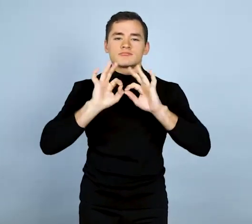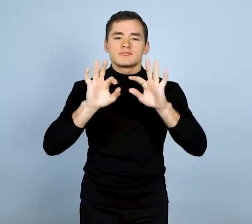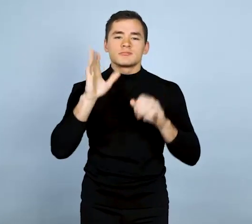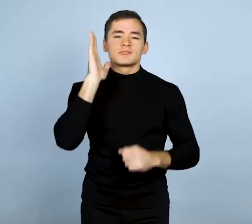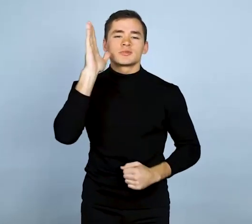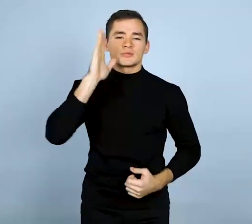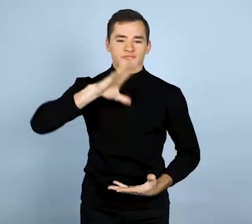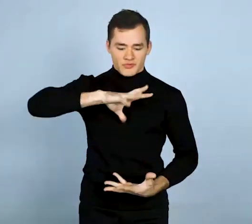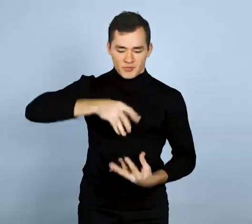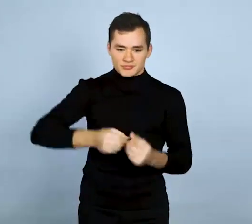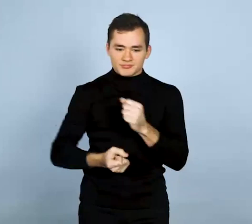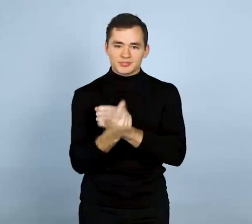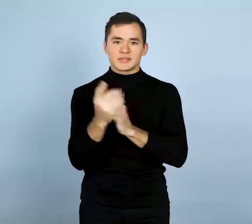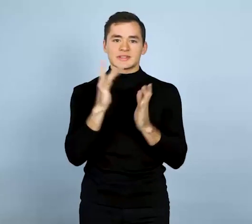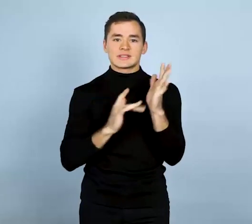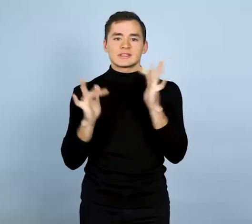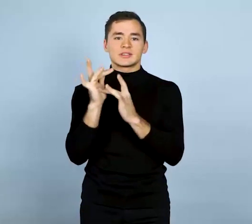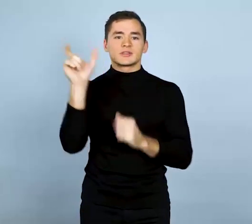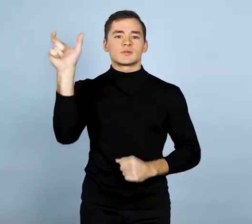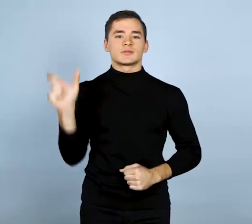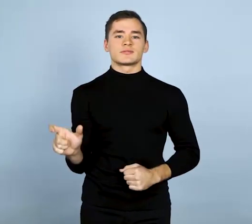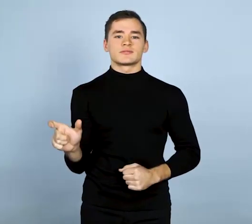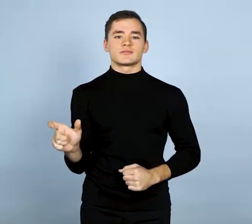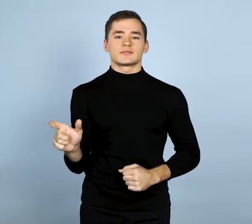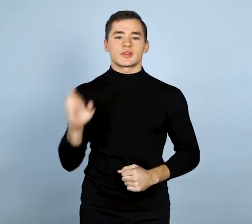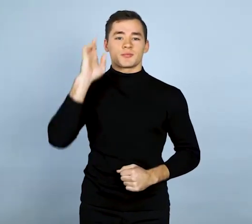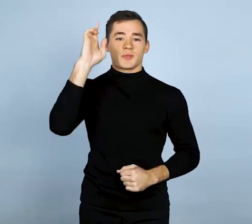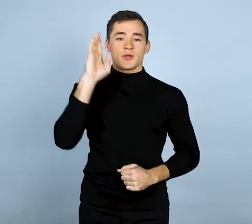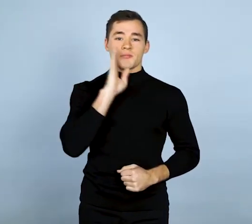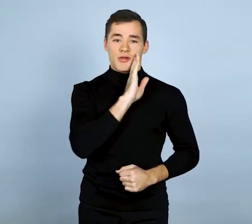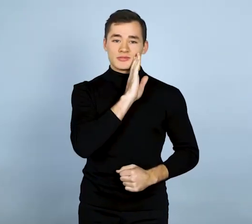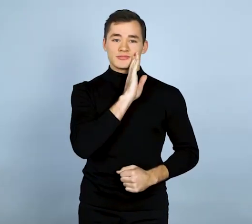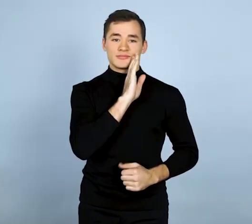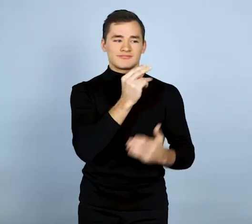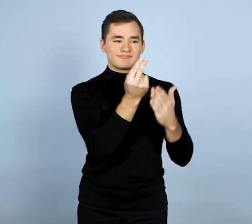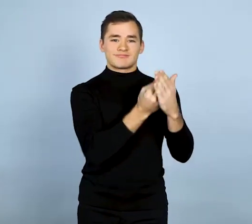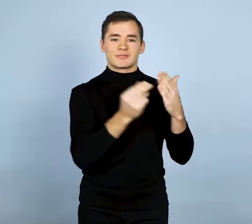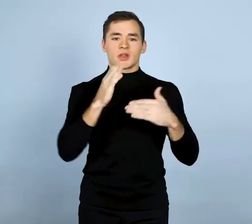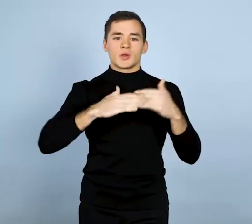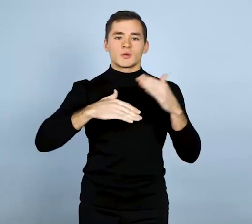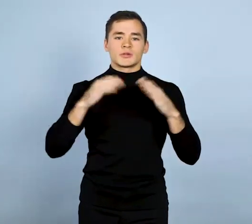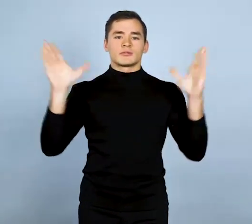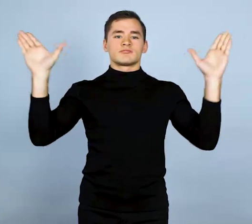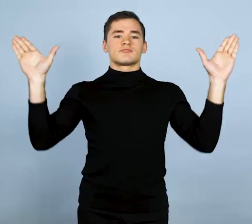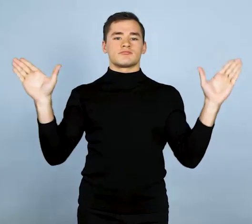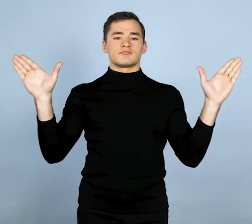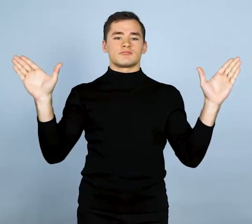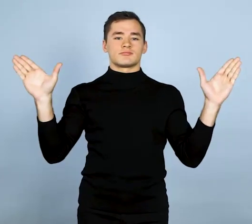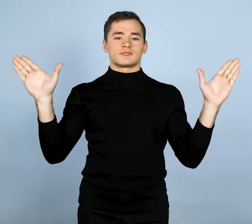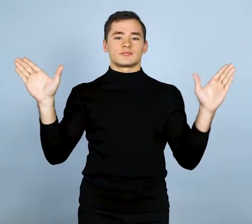о воплощении Христа. Богоматерь изображена с поднятыми вверх руками.